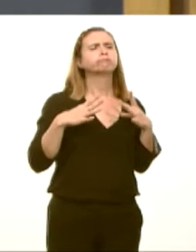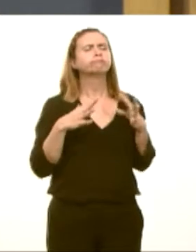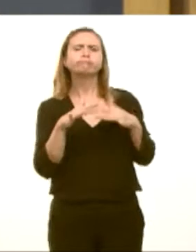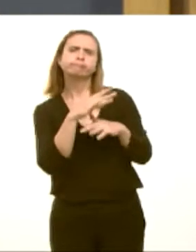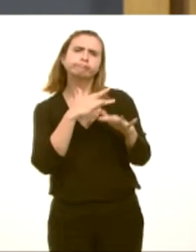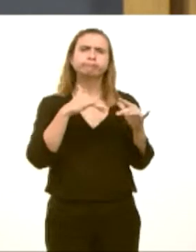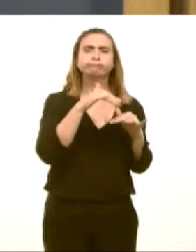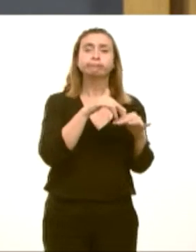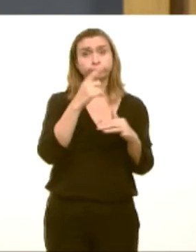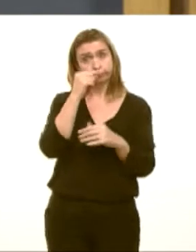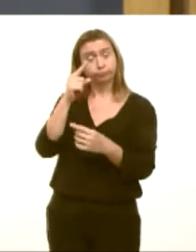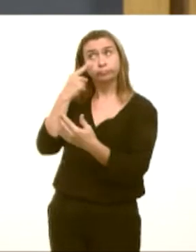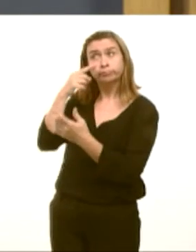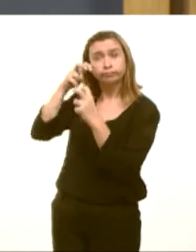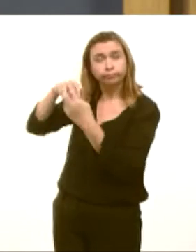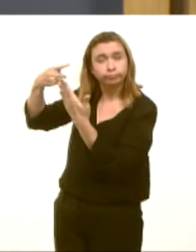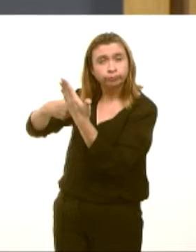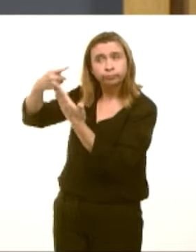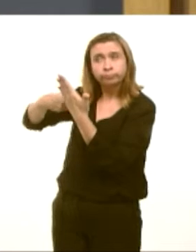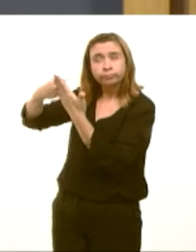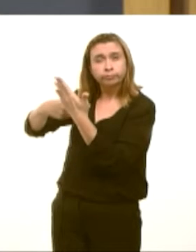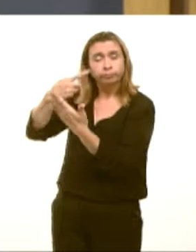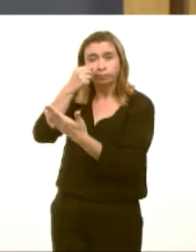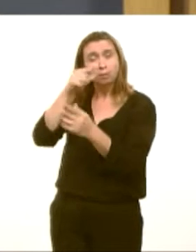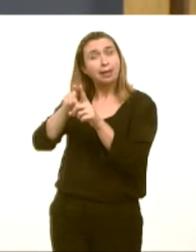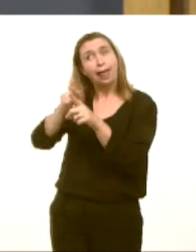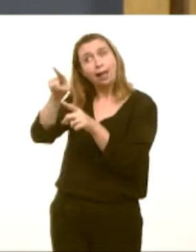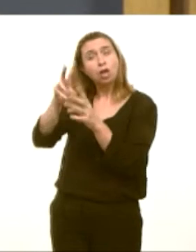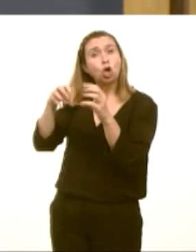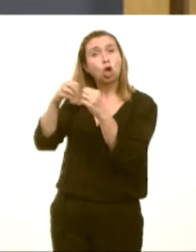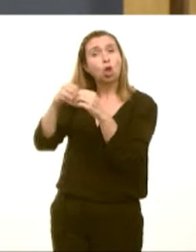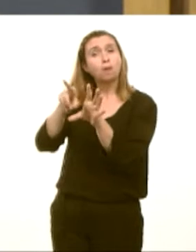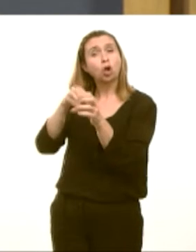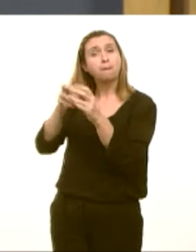fel Clwb y Bont ym Mhontypridd a Chanolfan Soar ym Merthyr yn gallu derbyn arian i wneud